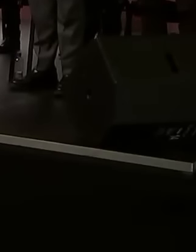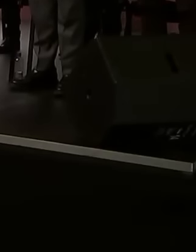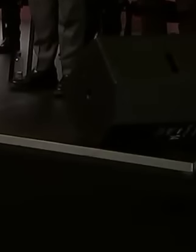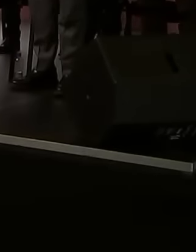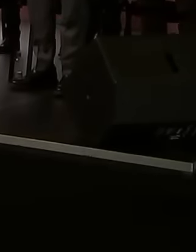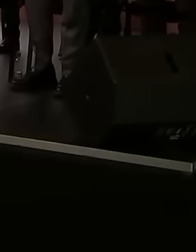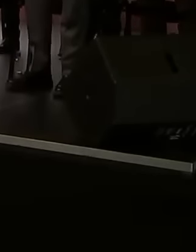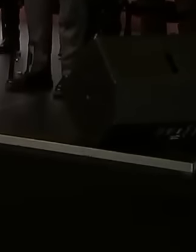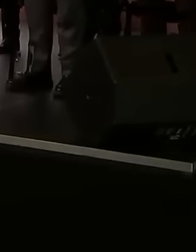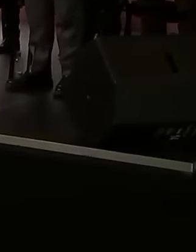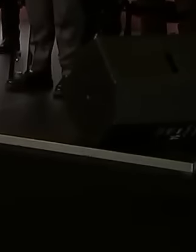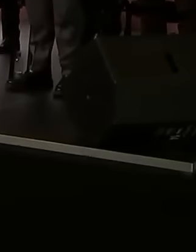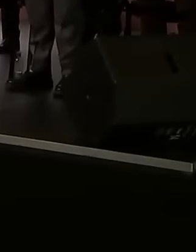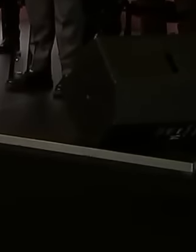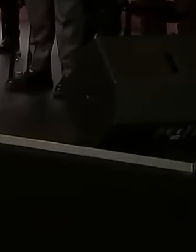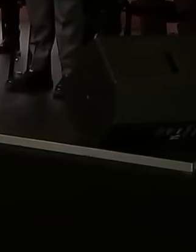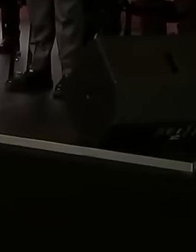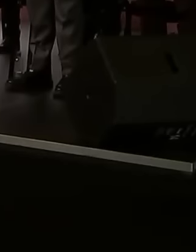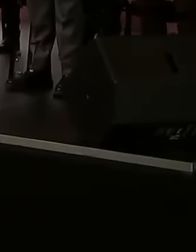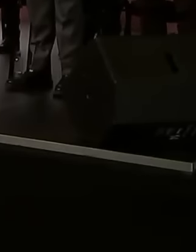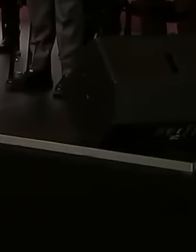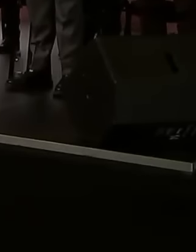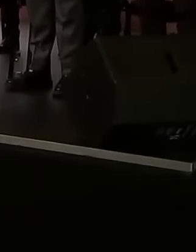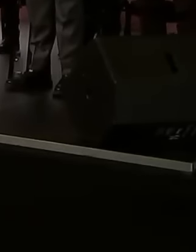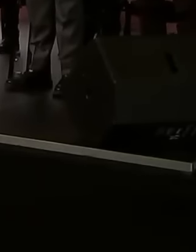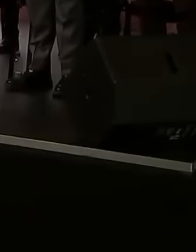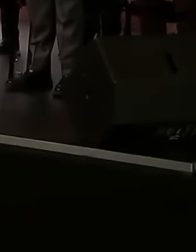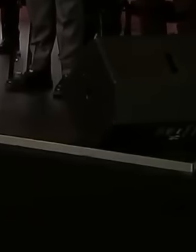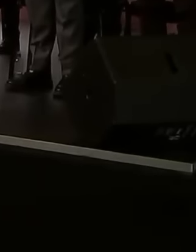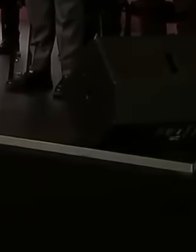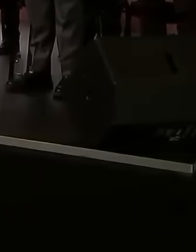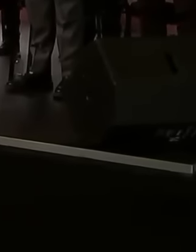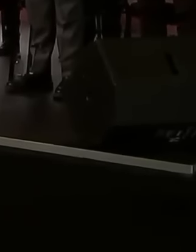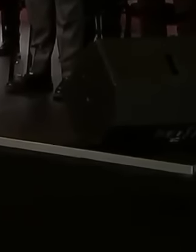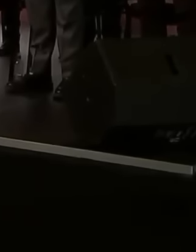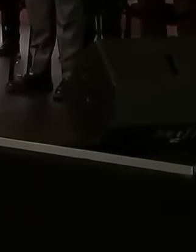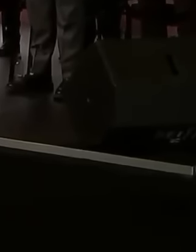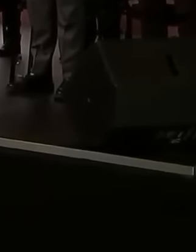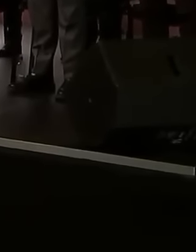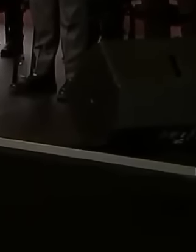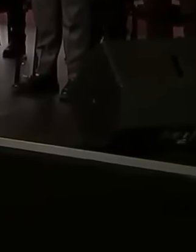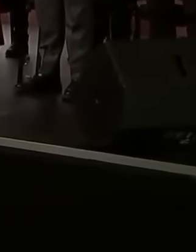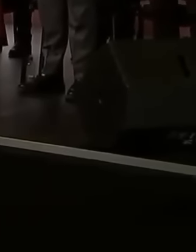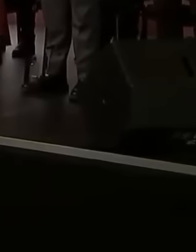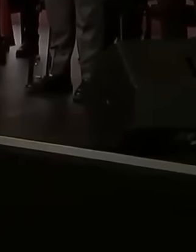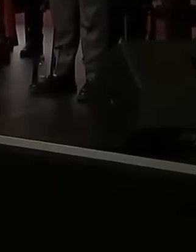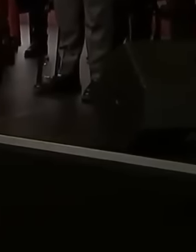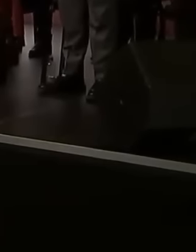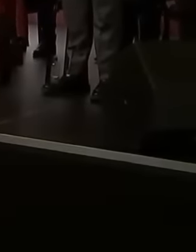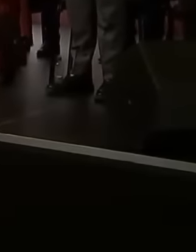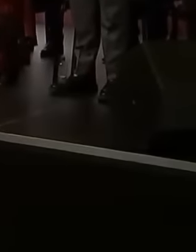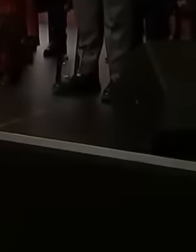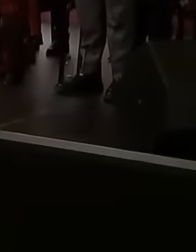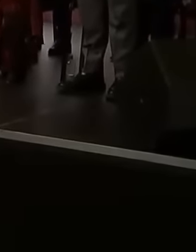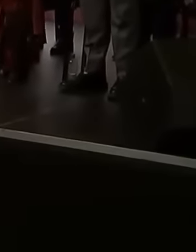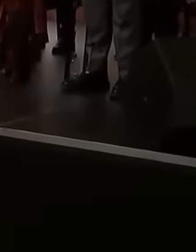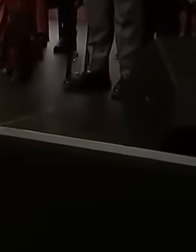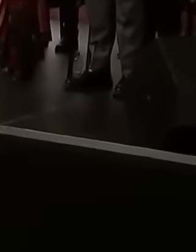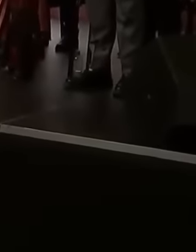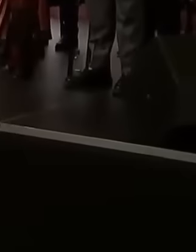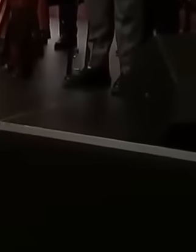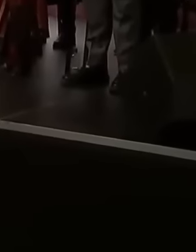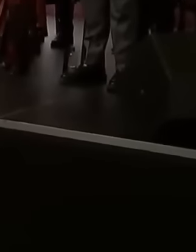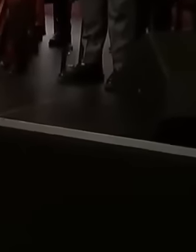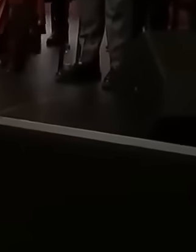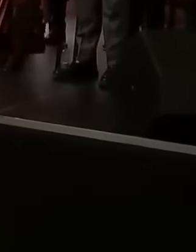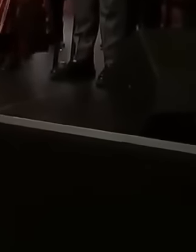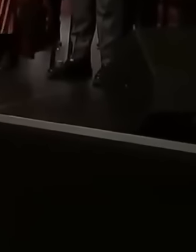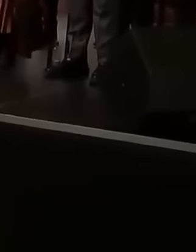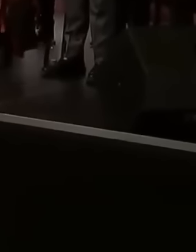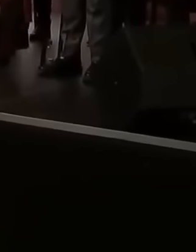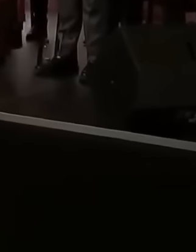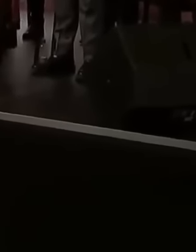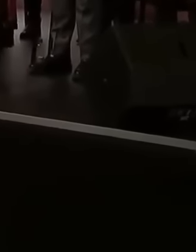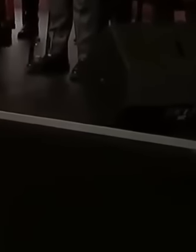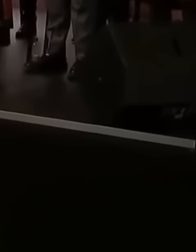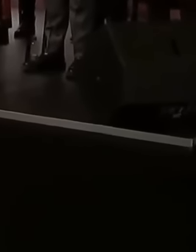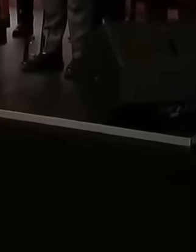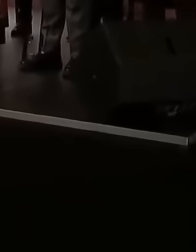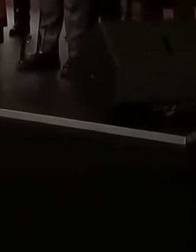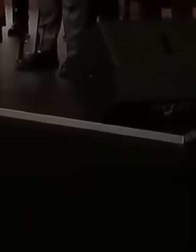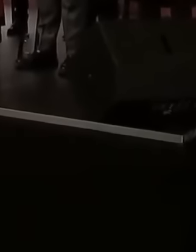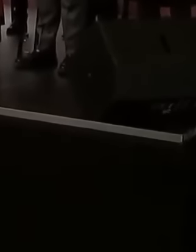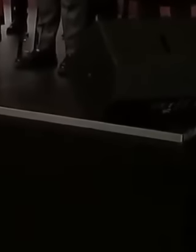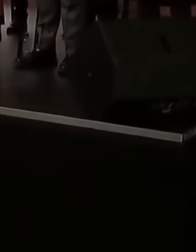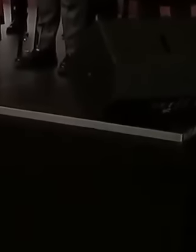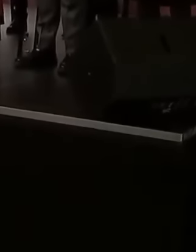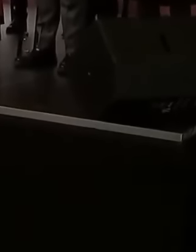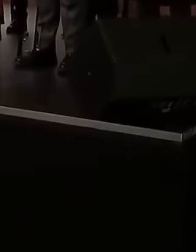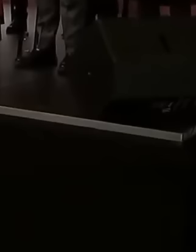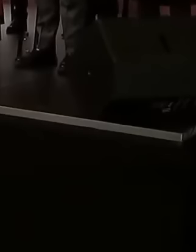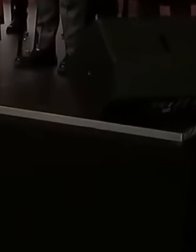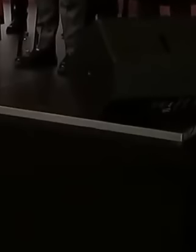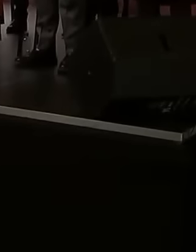nos dirige la presidenta constitucional de los Estados Unidos Mexicanos doctora Claudia sho